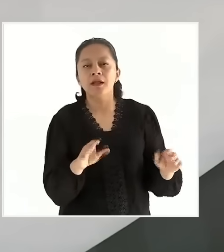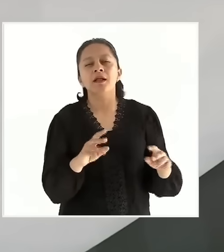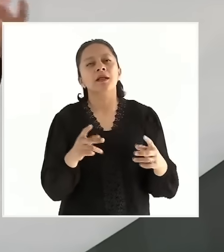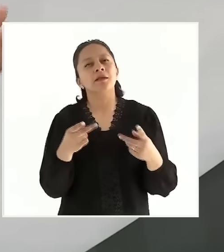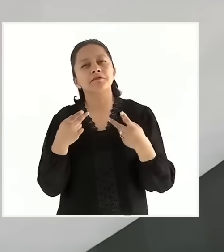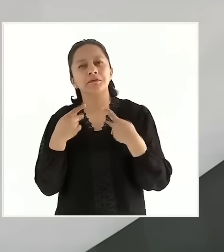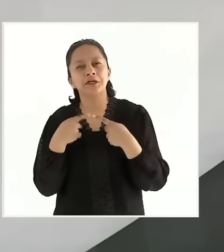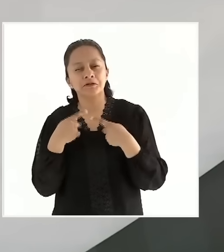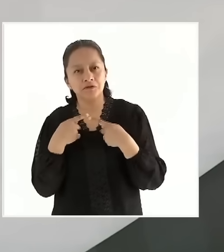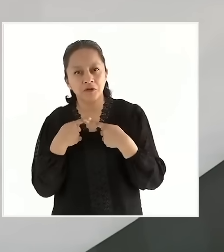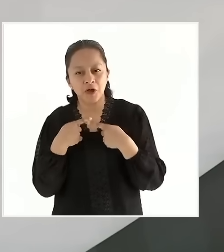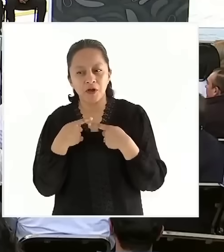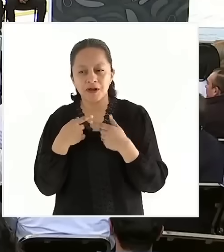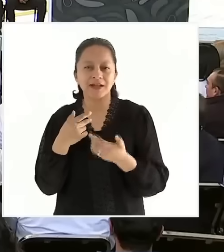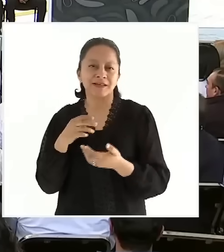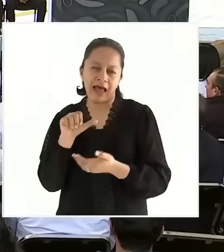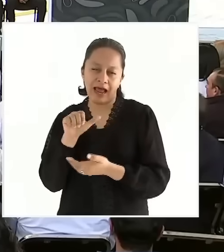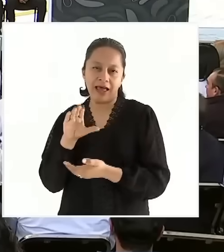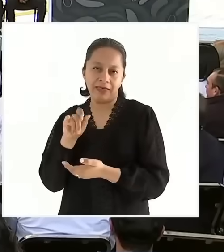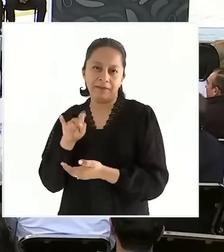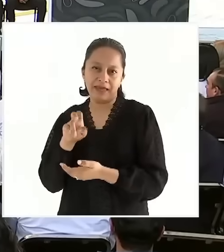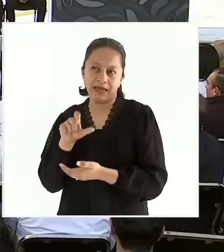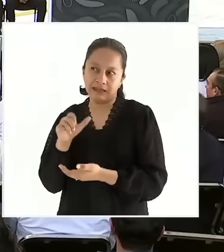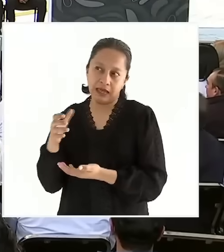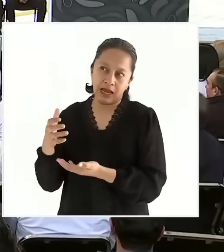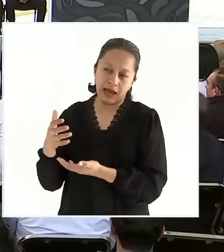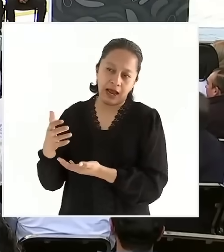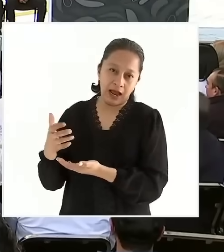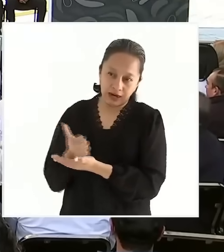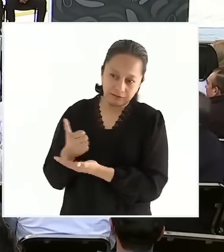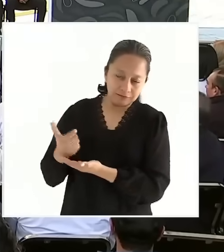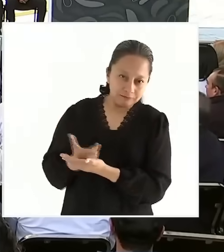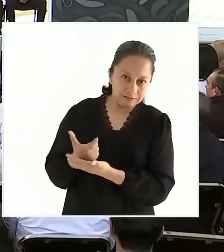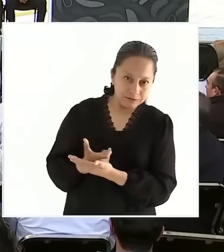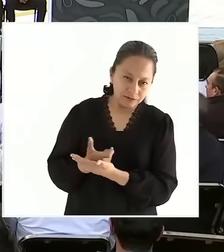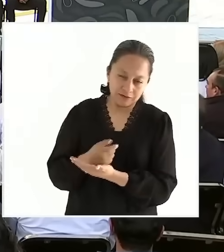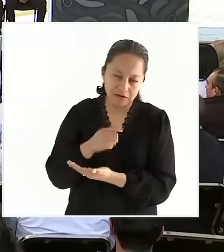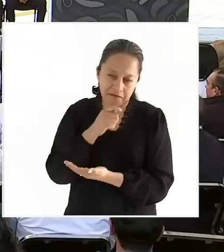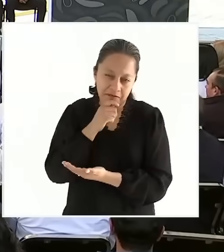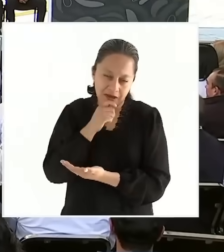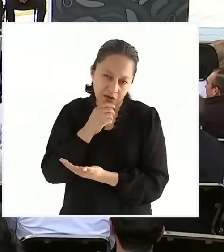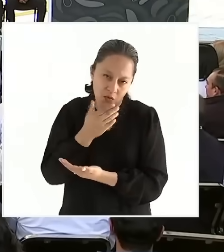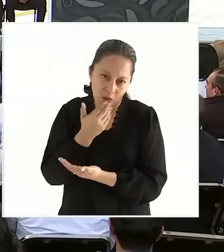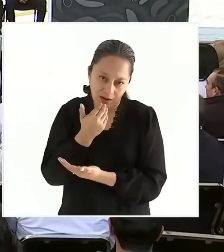no ganábamos tamban bien. Bueno, hay algunos que todavía estamos trabajando para que ganen mejor,